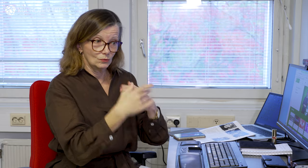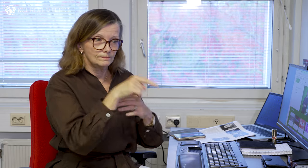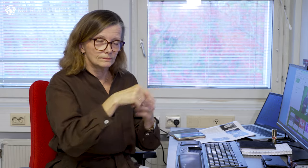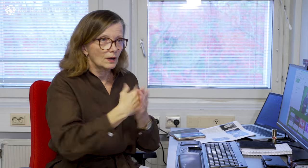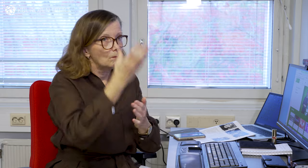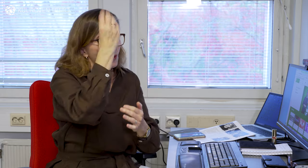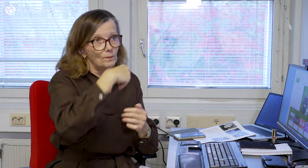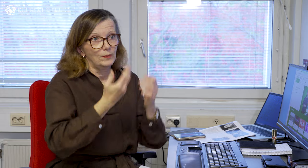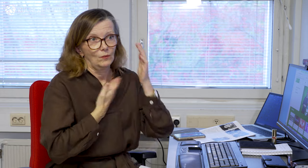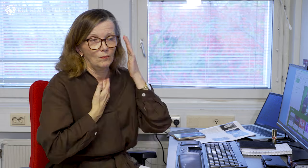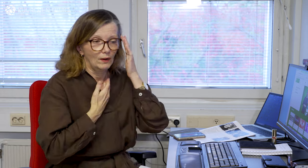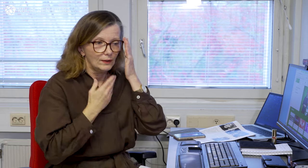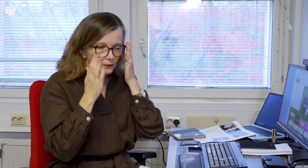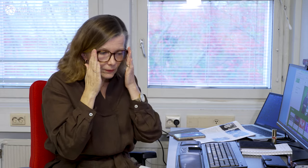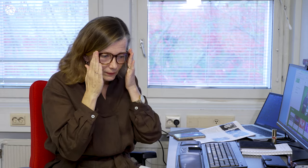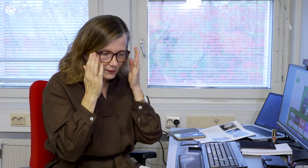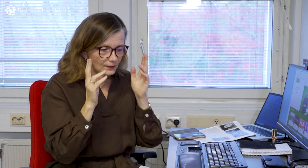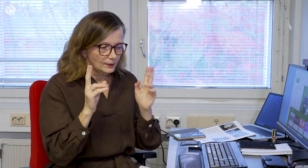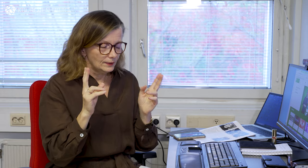Yhteistyö on ollut opettavaista.